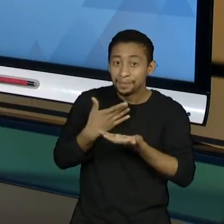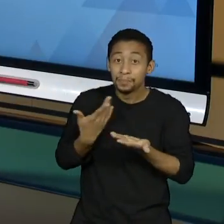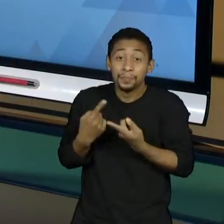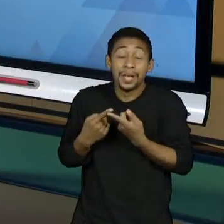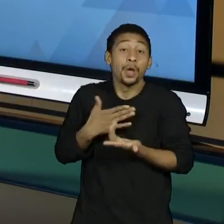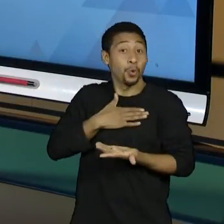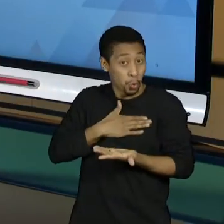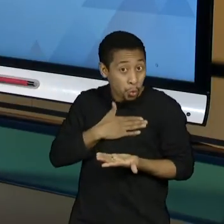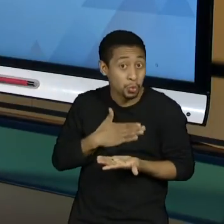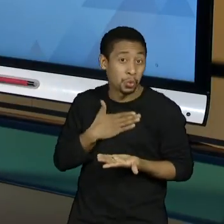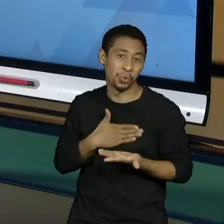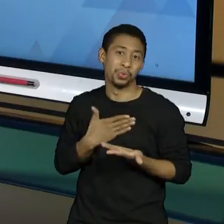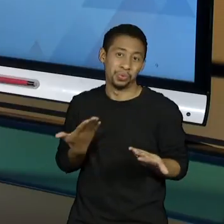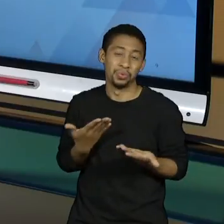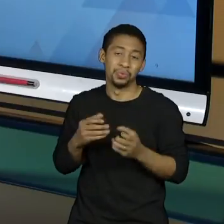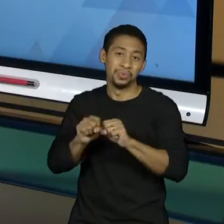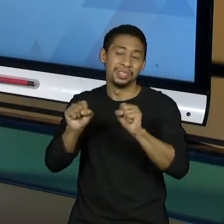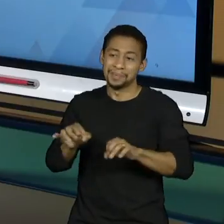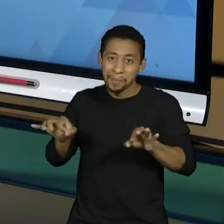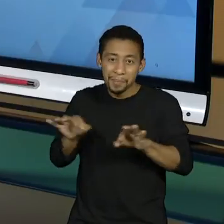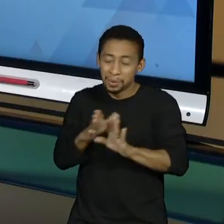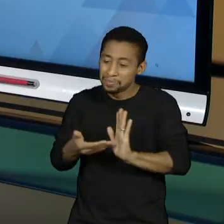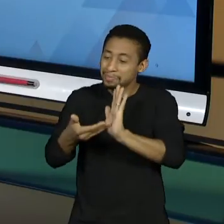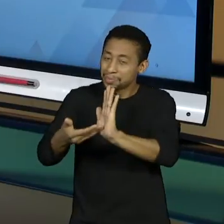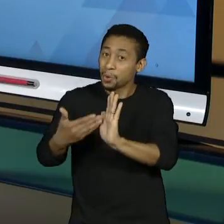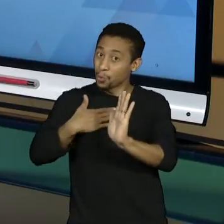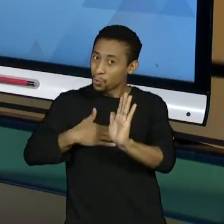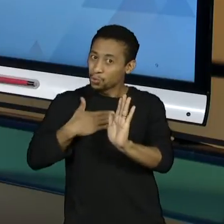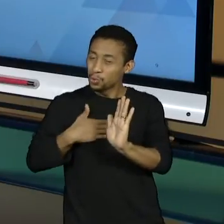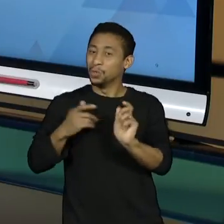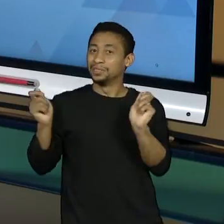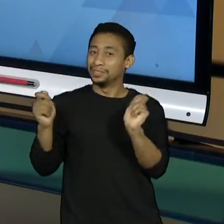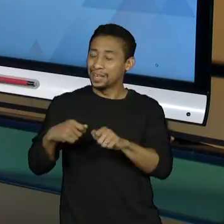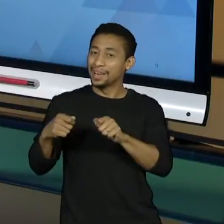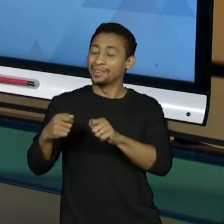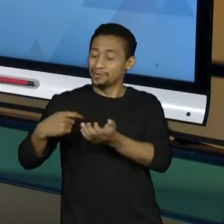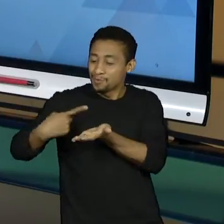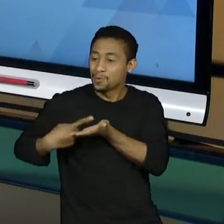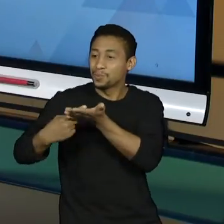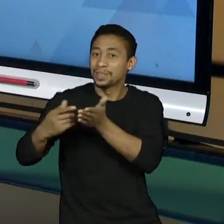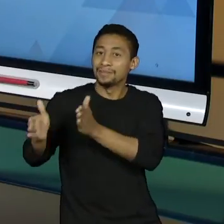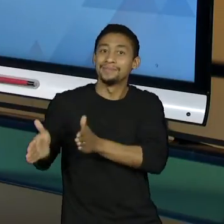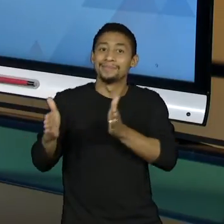FAZER MAIS COISAS. AÍ VOCÊ TEM ATÉ, DE REPENTE, OPORTUNIDADE DE DESENVOLVER COISAS MAIS